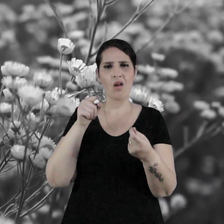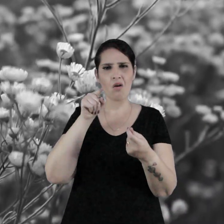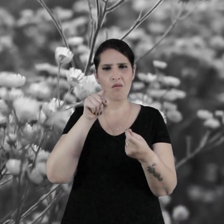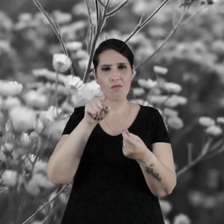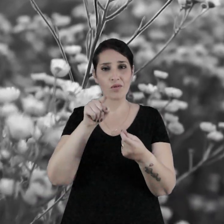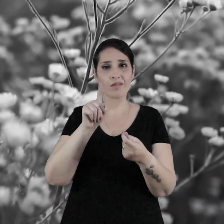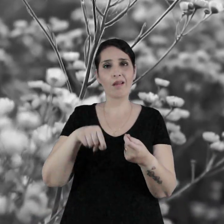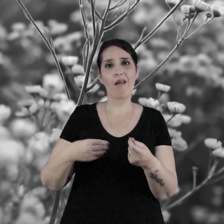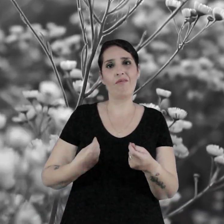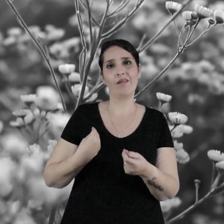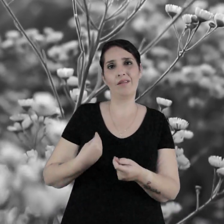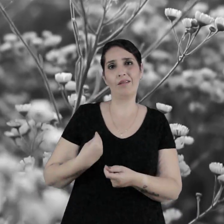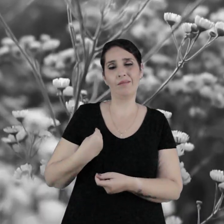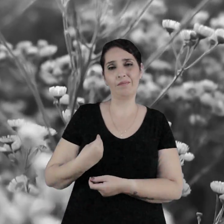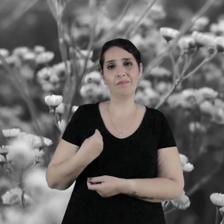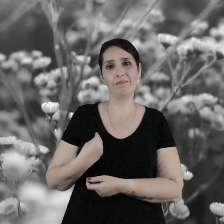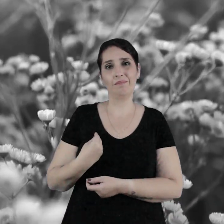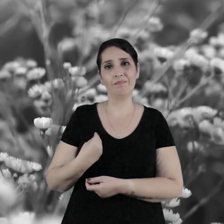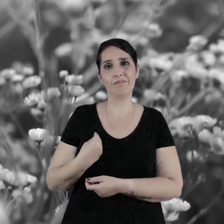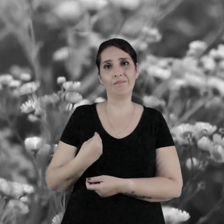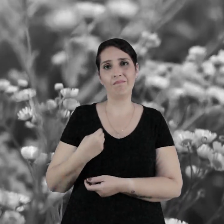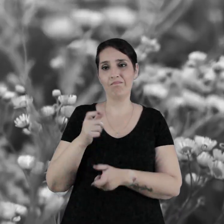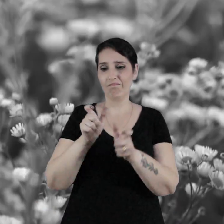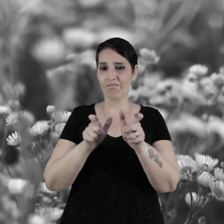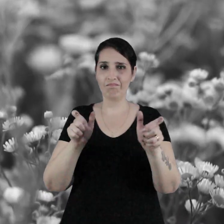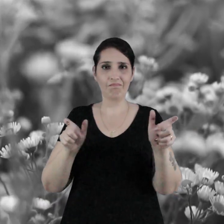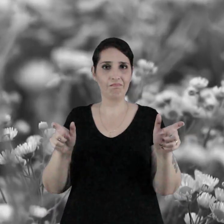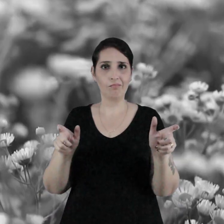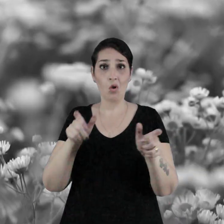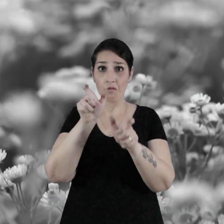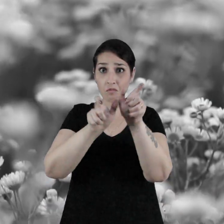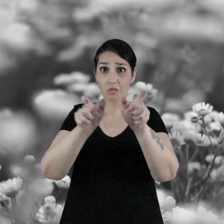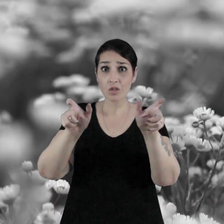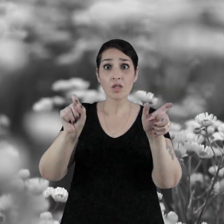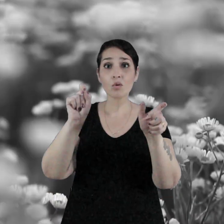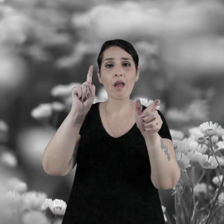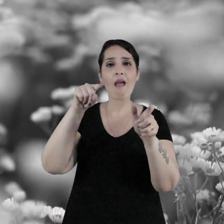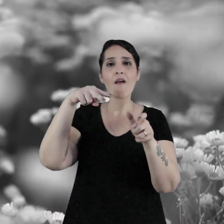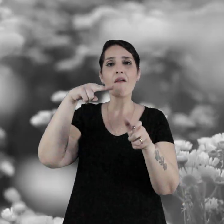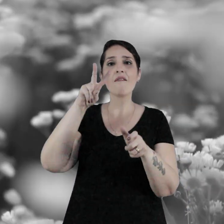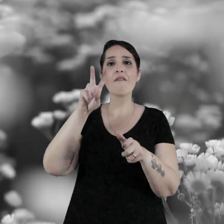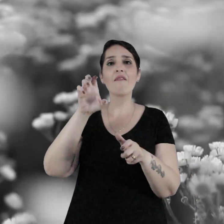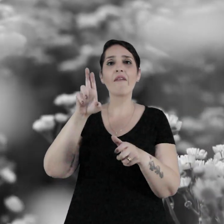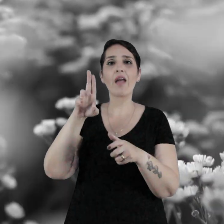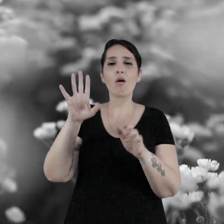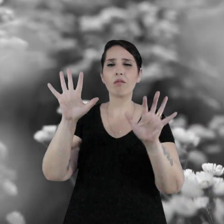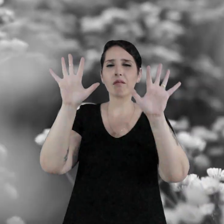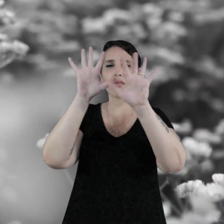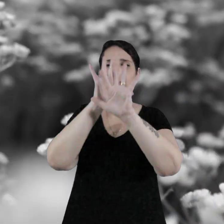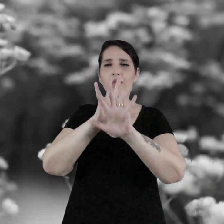Mas vocês são a vida. E vocês são o véu.